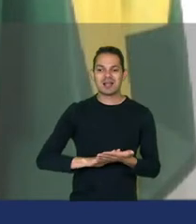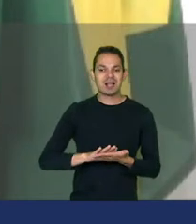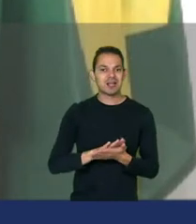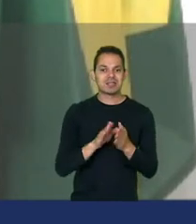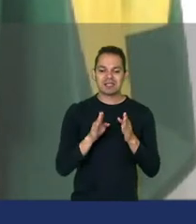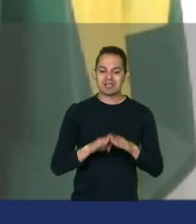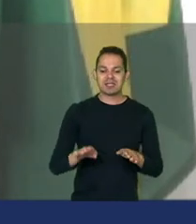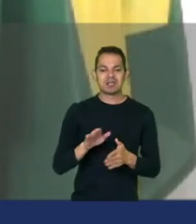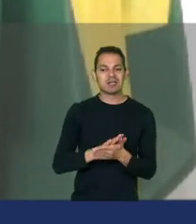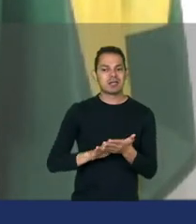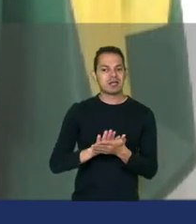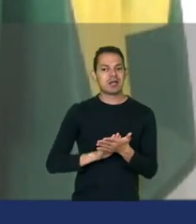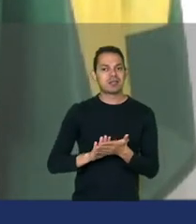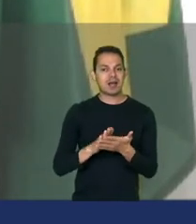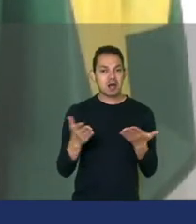NÃO É CERTO QUE AGORA O